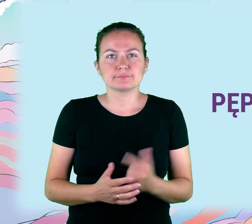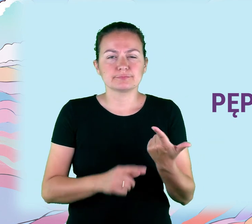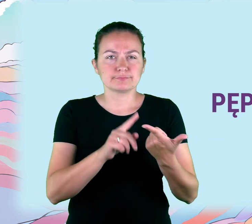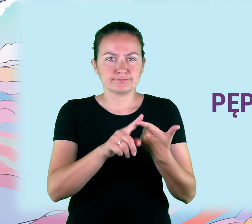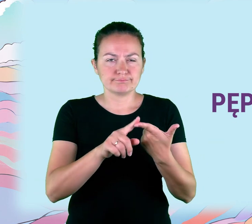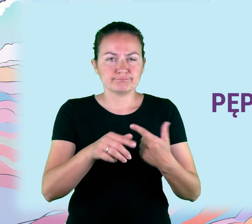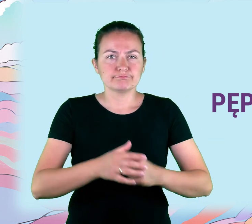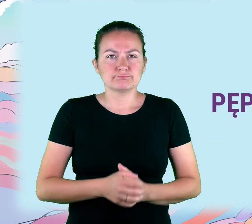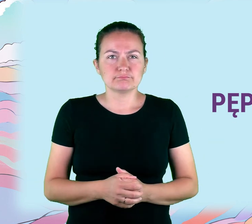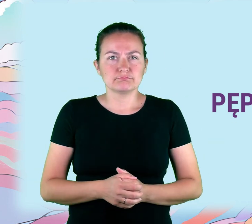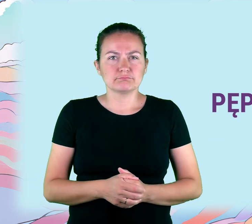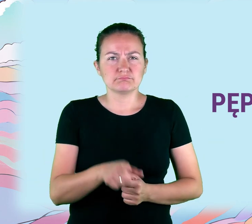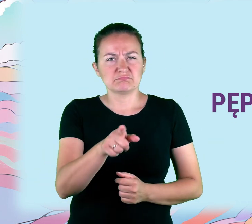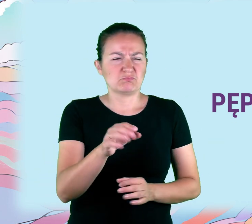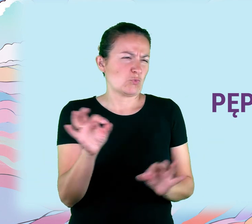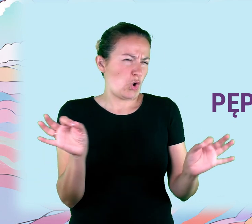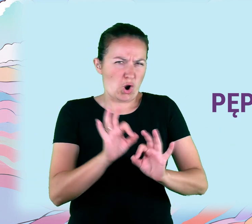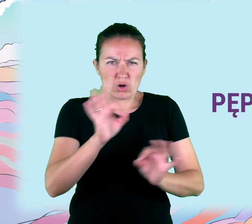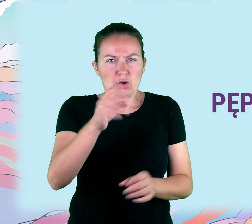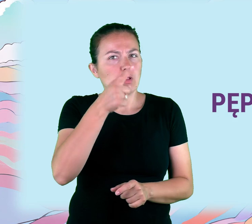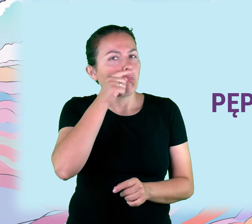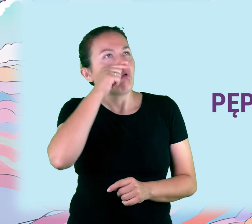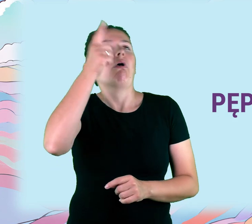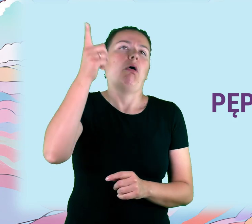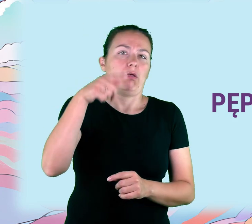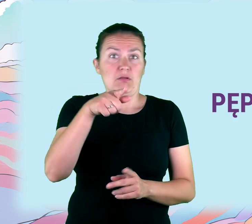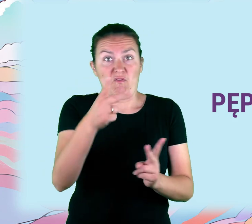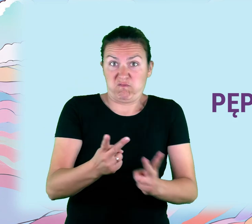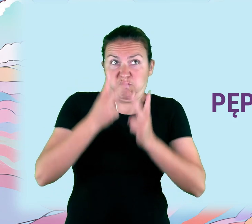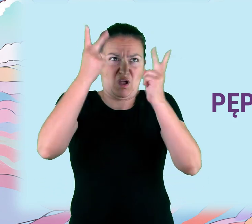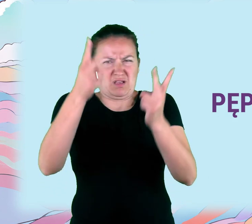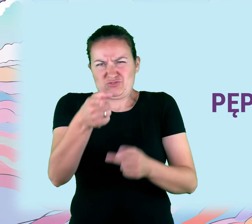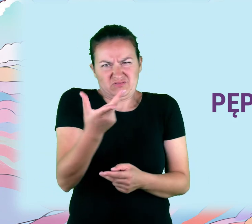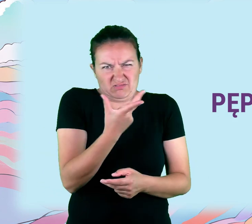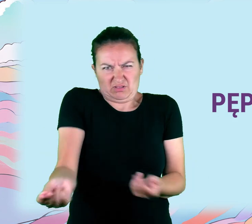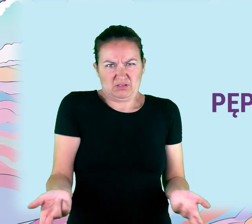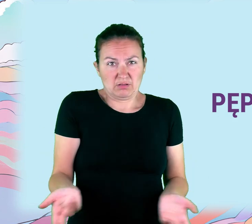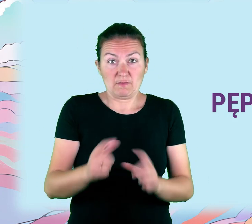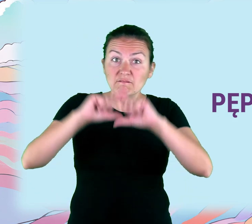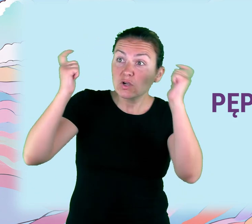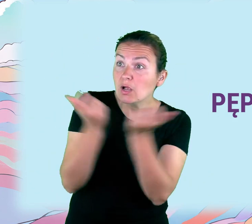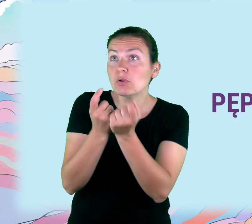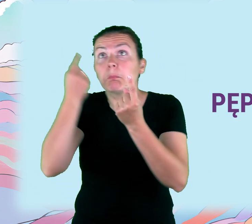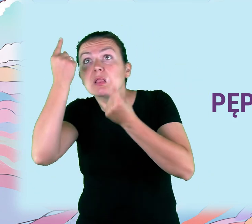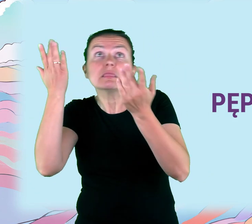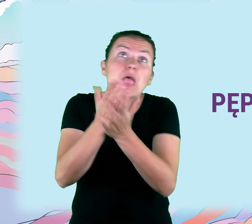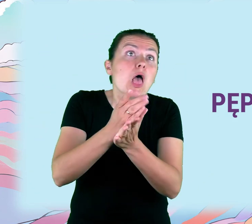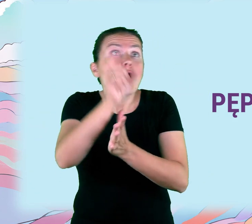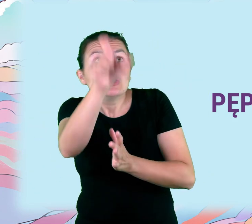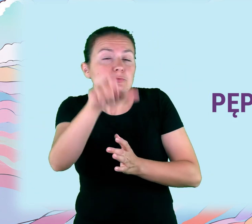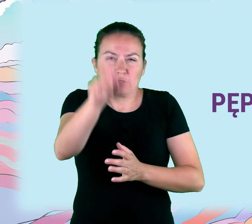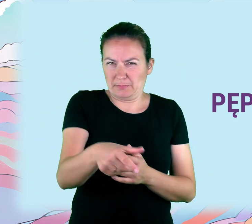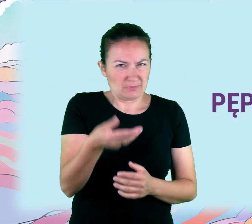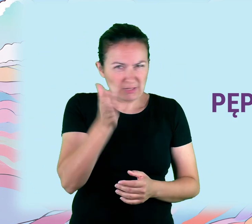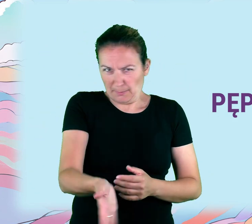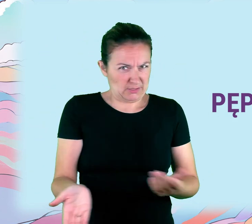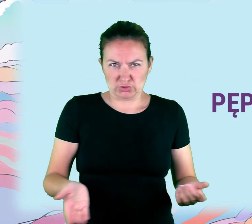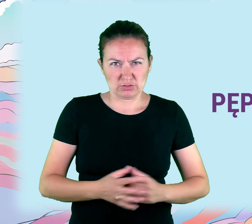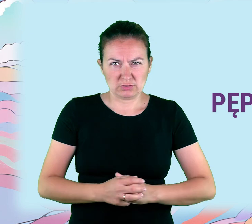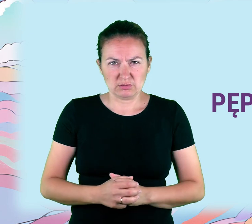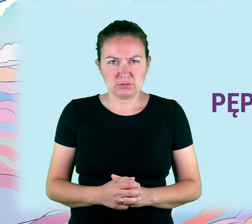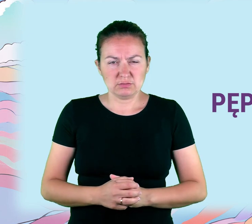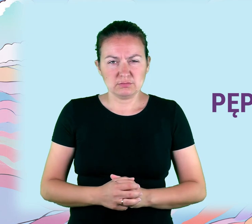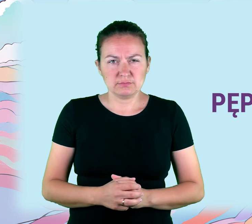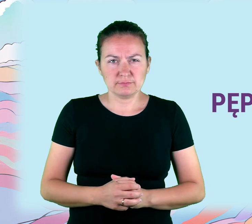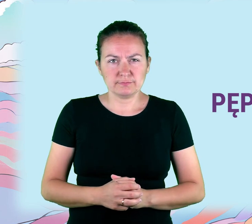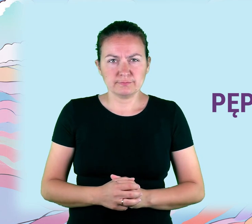2. Jesteś okropnie zarozumiały! Nie jesteś pępkiem świata. Wszyscy nie będą myśleć tylko o tobie.